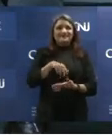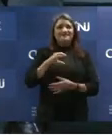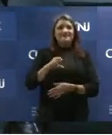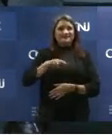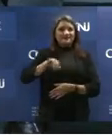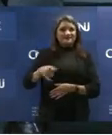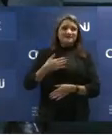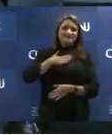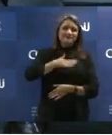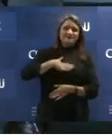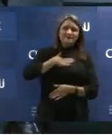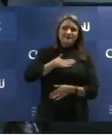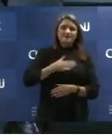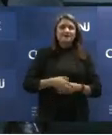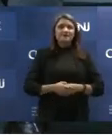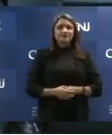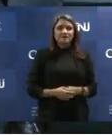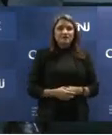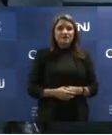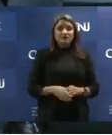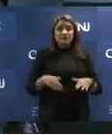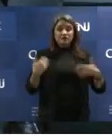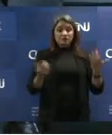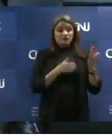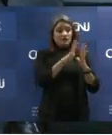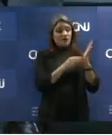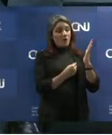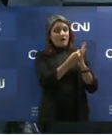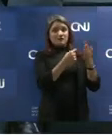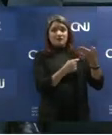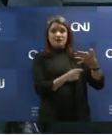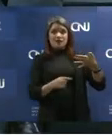Bom, esta reclamação objetiva avaliar eventual